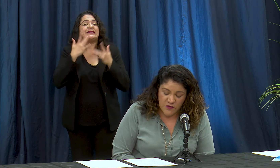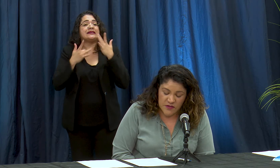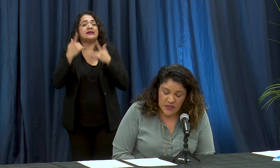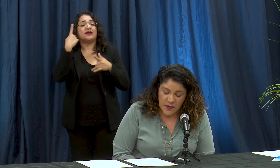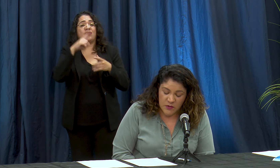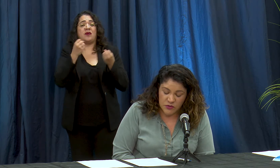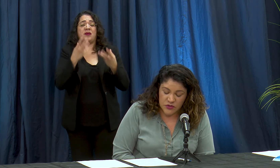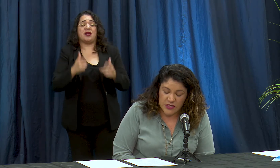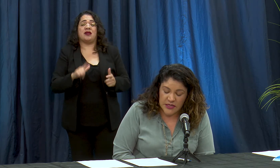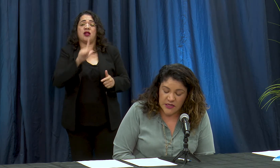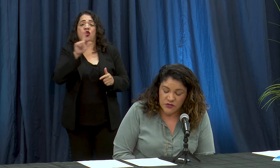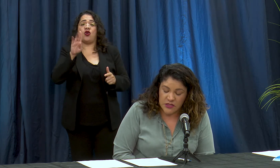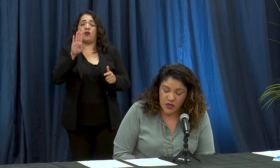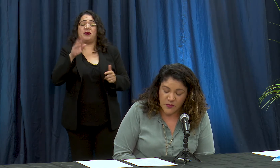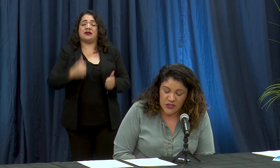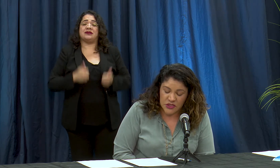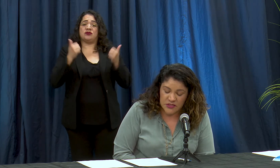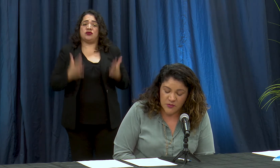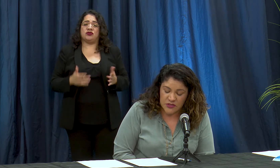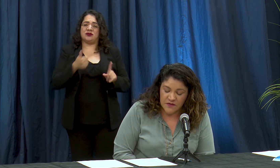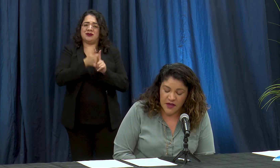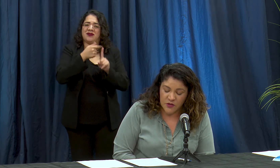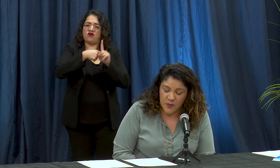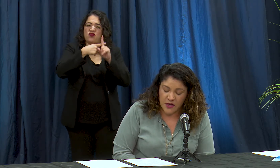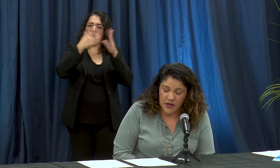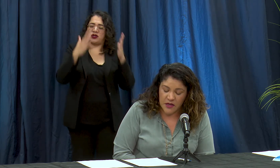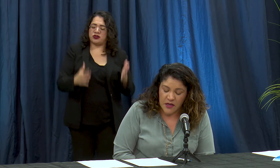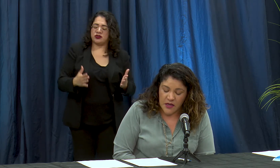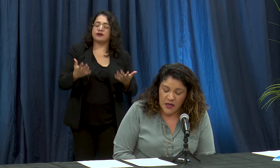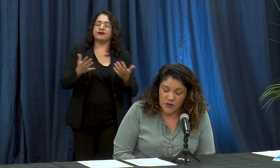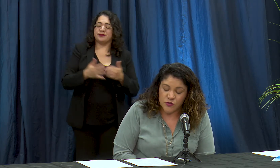difícil para muchos in Chile knows en Mondesi estamos trabajando para en dos